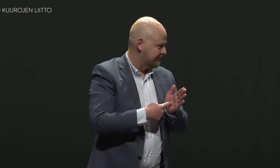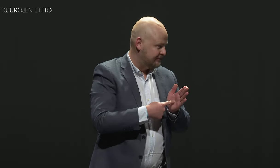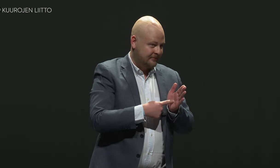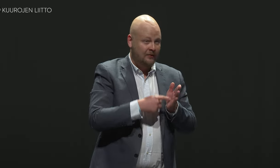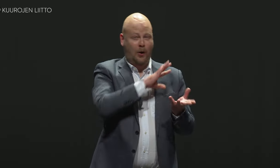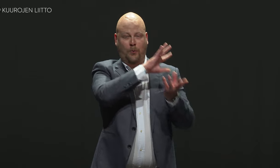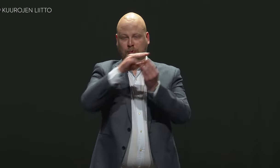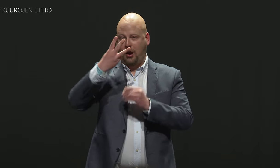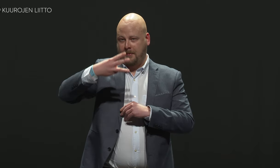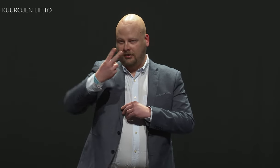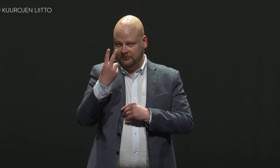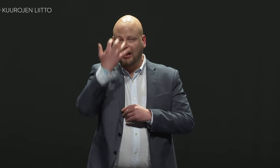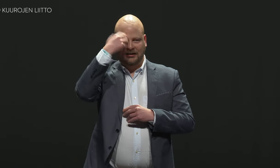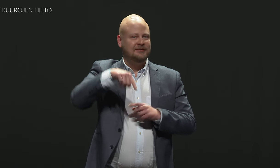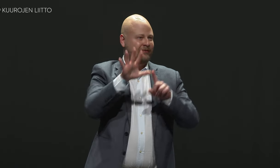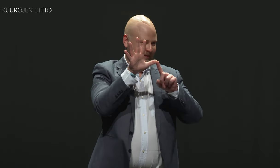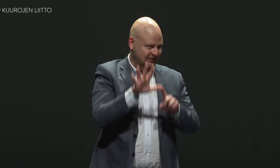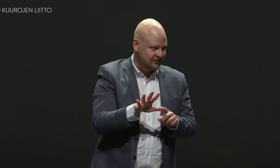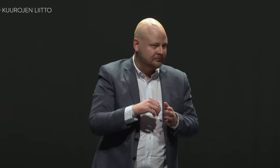Yhteensä kulttuuripäiviä on pidetty 32 kertaa, joista viisi Helsingissä.